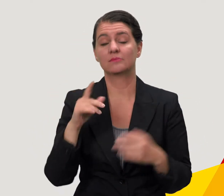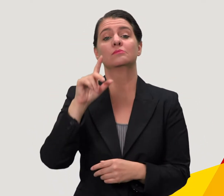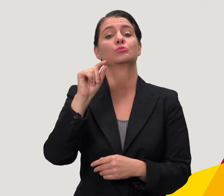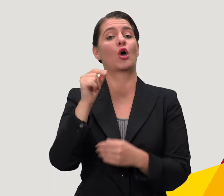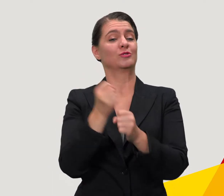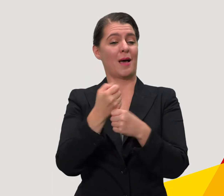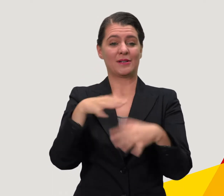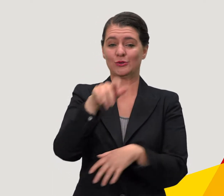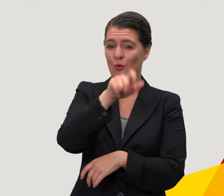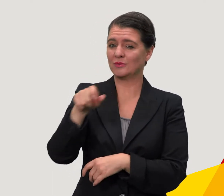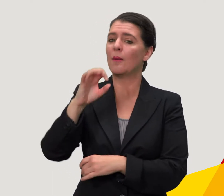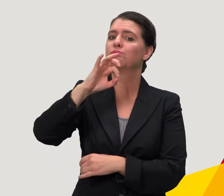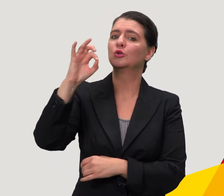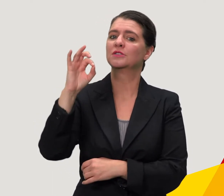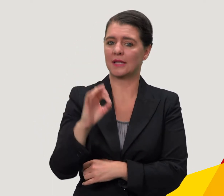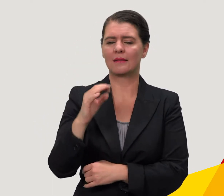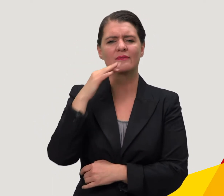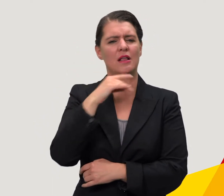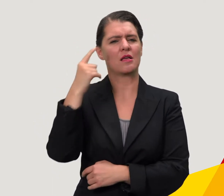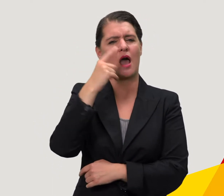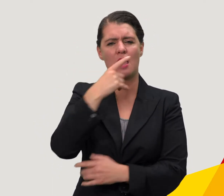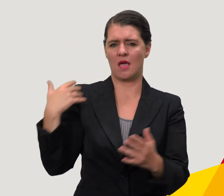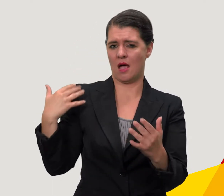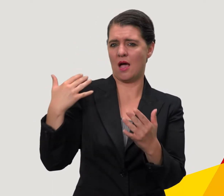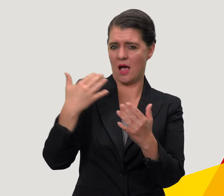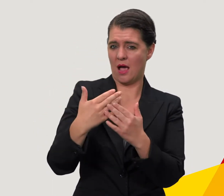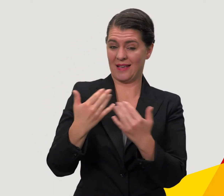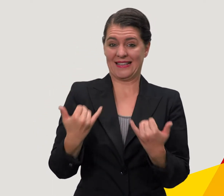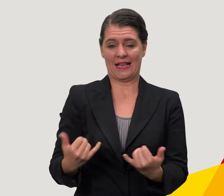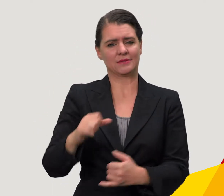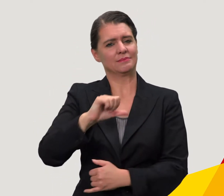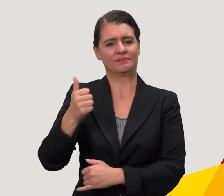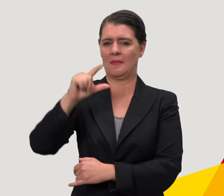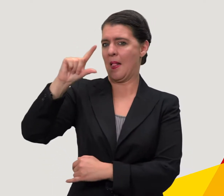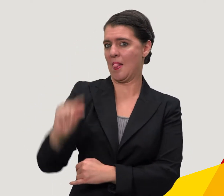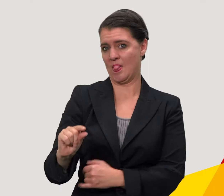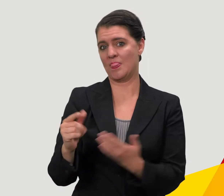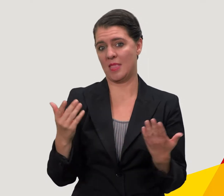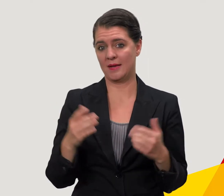die Arbeitslosenquote so gering wie seit Jahrzehnten nicht mehr.